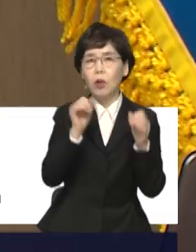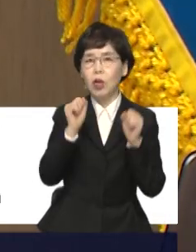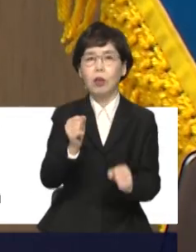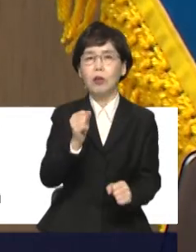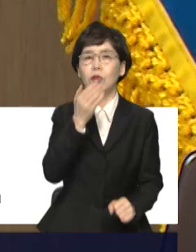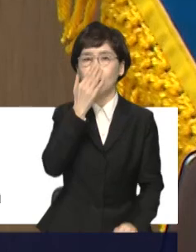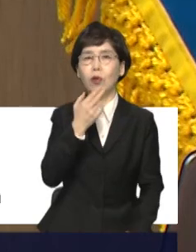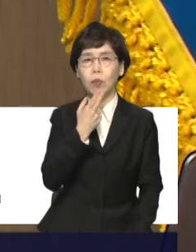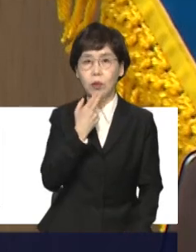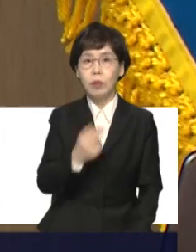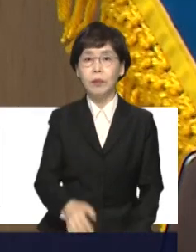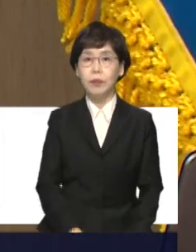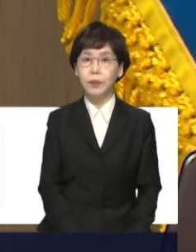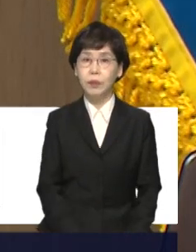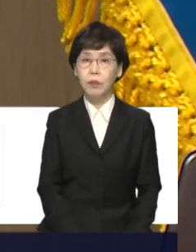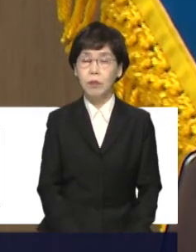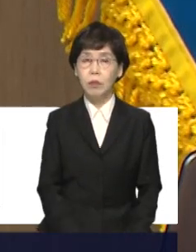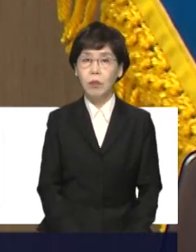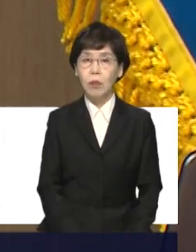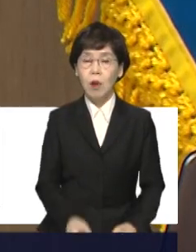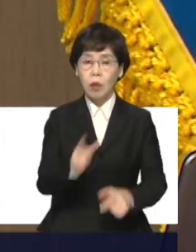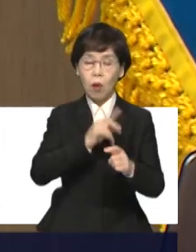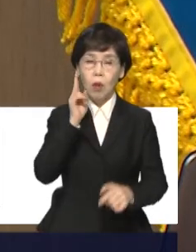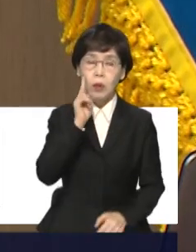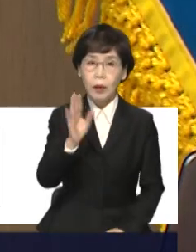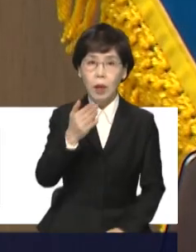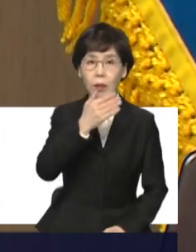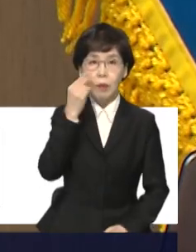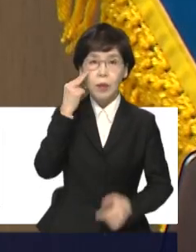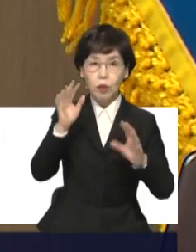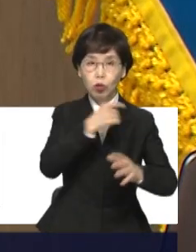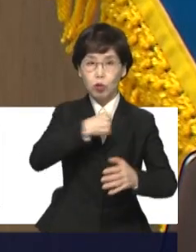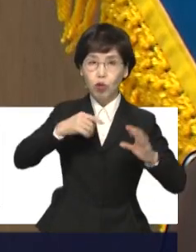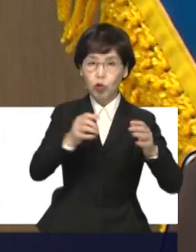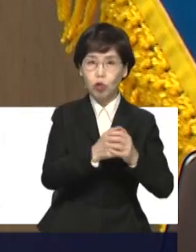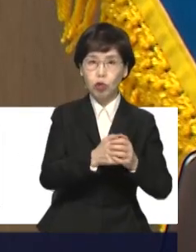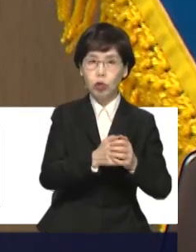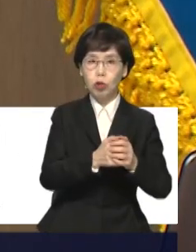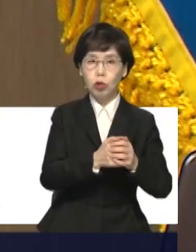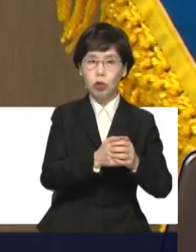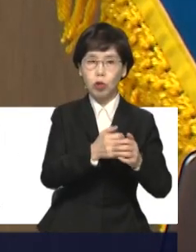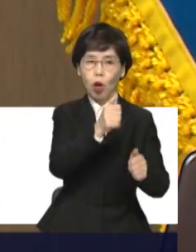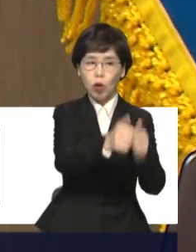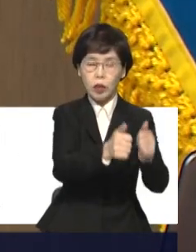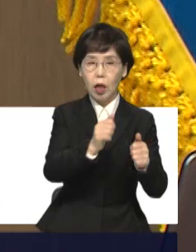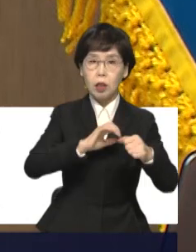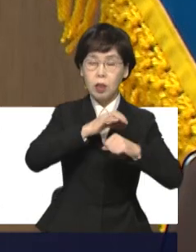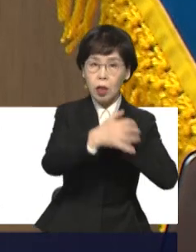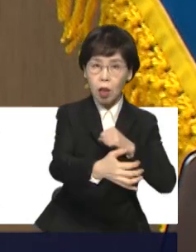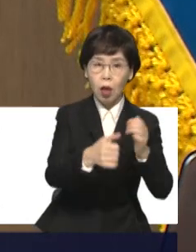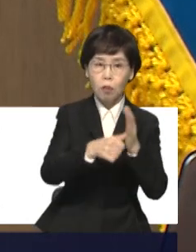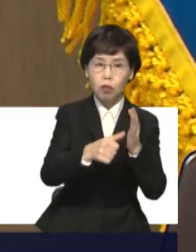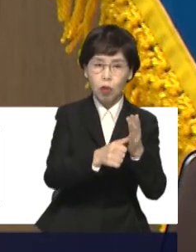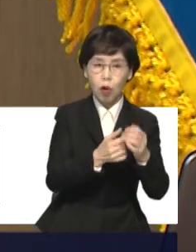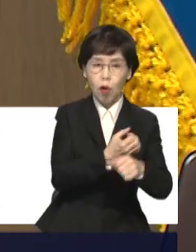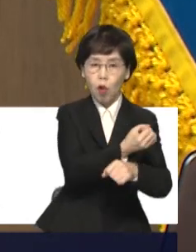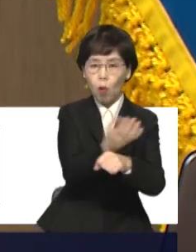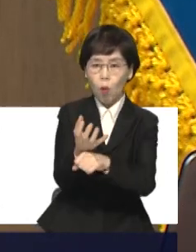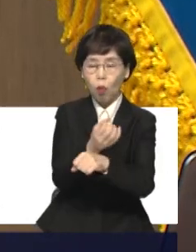없었습니다. 날로 치열해지는 미중 전략 경쟁, 글로벌 공급망 위기, 북핵 위협의 고도화 등